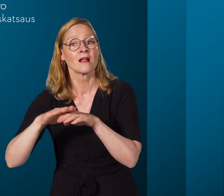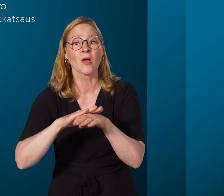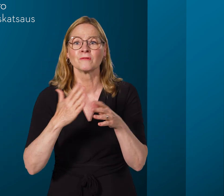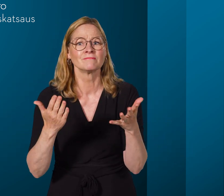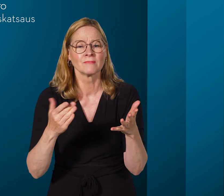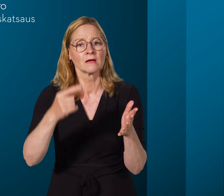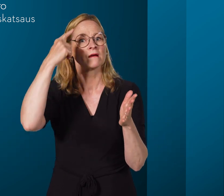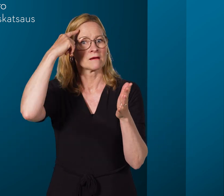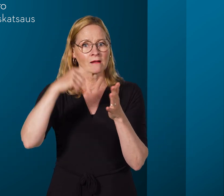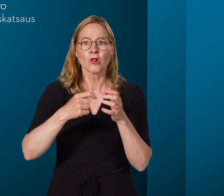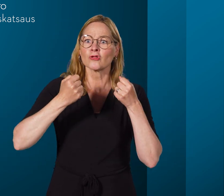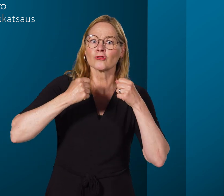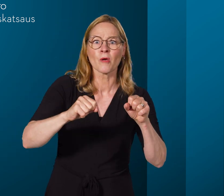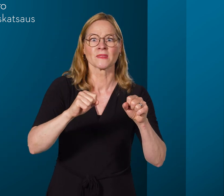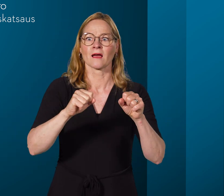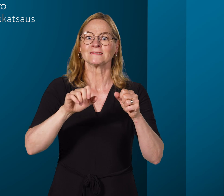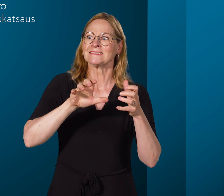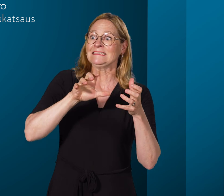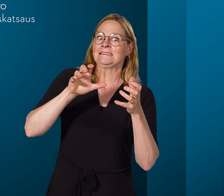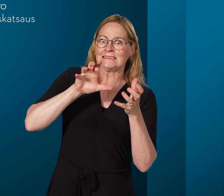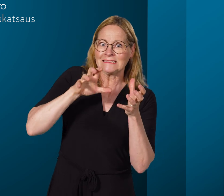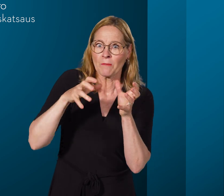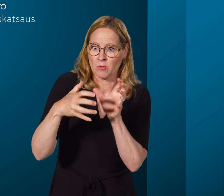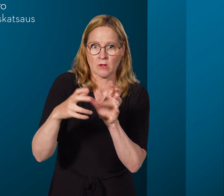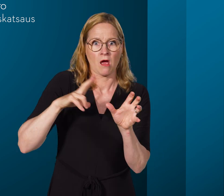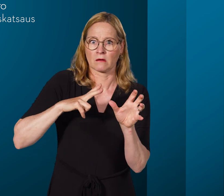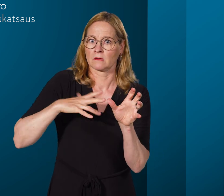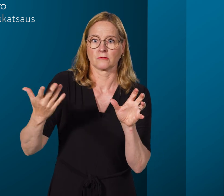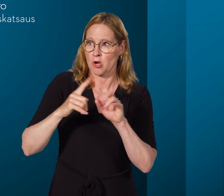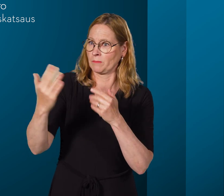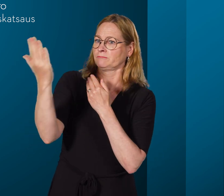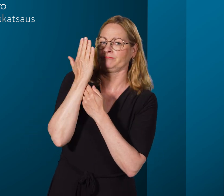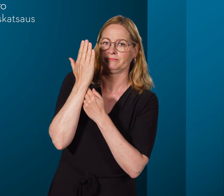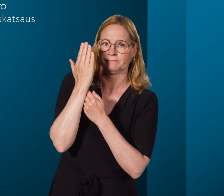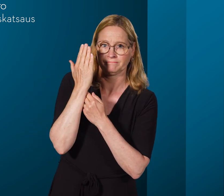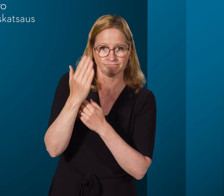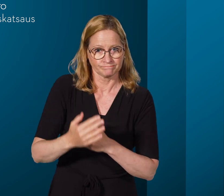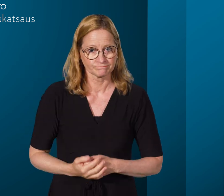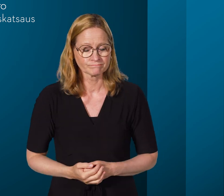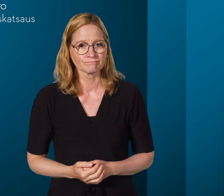Käytännössä tämä tarkoittaa sitä, että aikaa toiminnan sopeuttamiselle ei anneta.